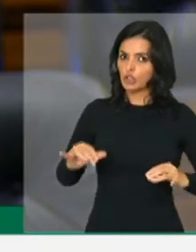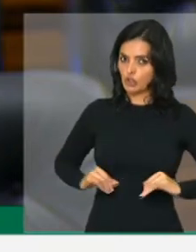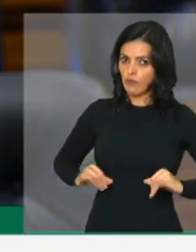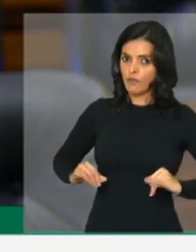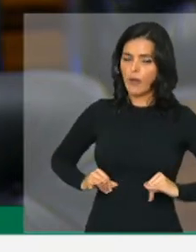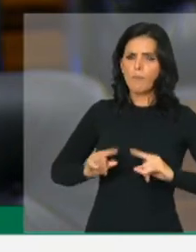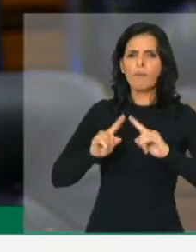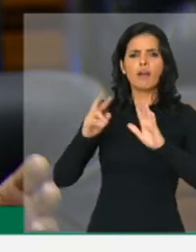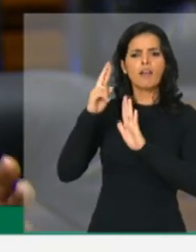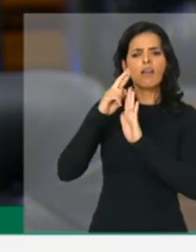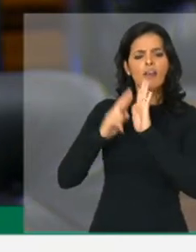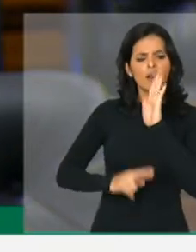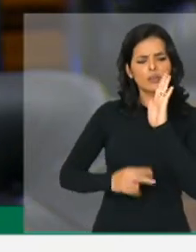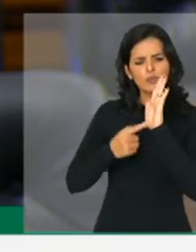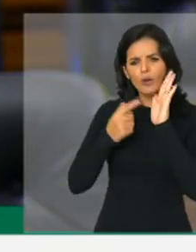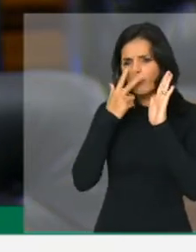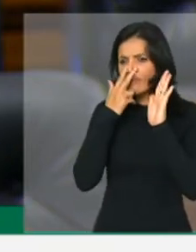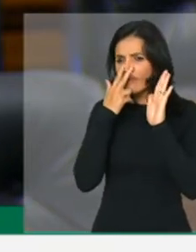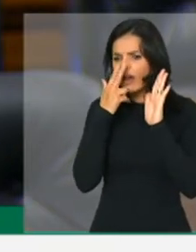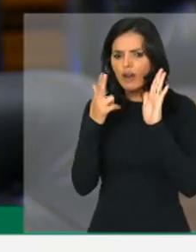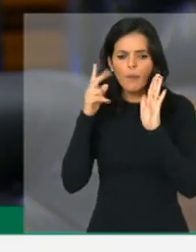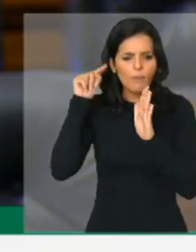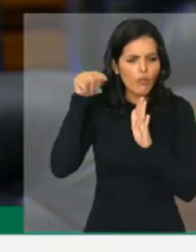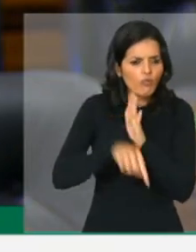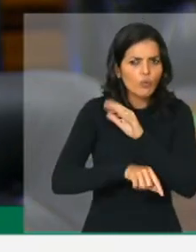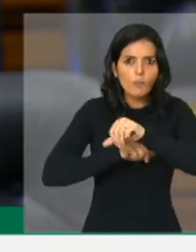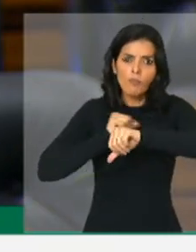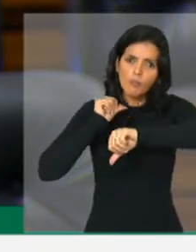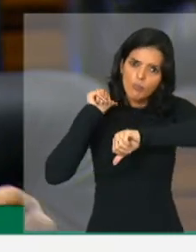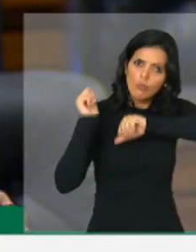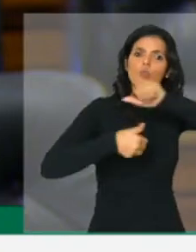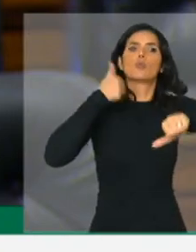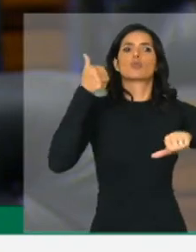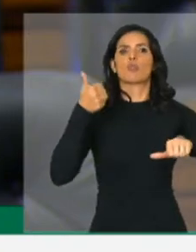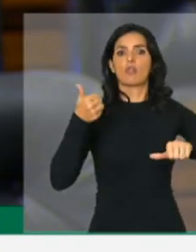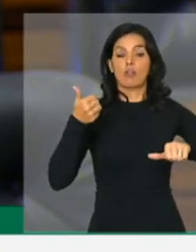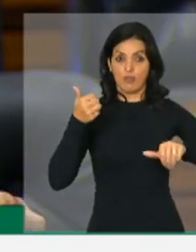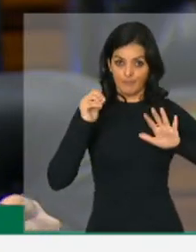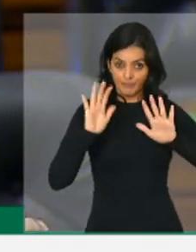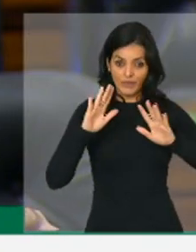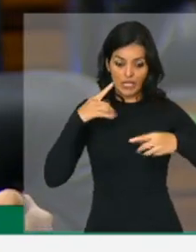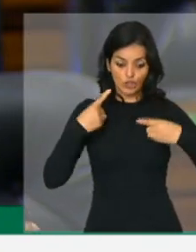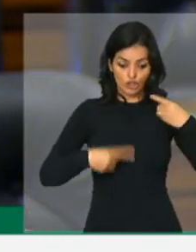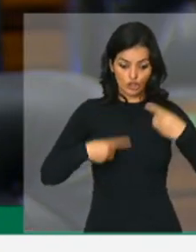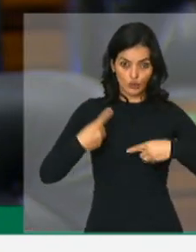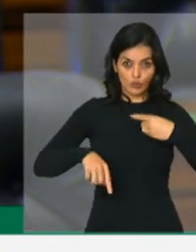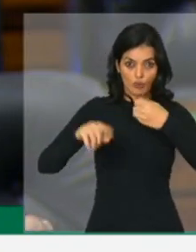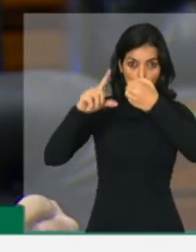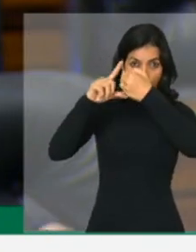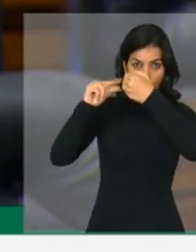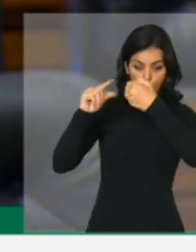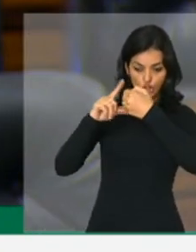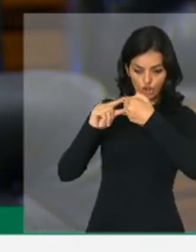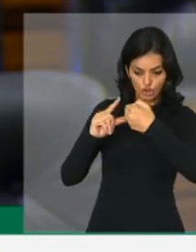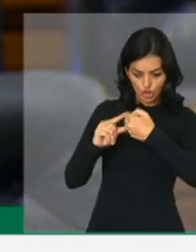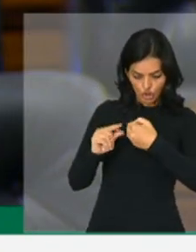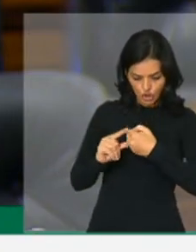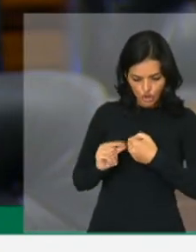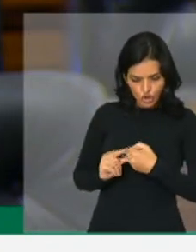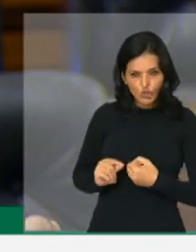QUE NÓS POSSAMOS APRECIAR CADA ITEM DE FORMA PARTICULAR, ESPECÍFICA, POR EXEMPLO A ELEVAÇÃO DOS PERCENTUAIS DE